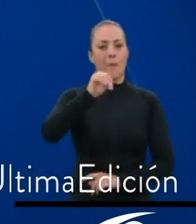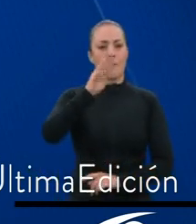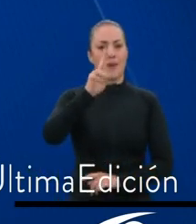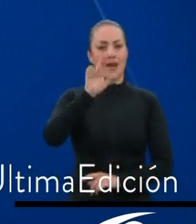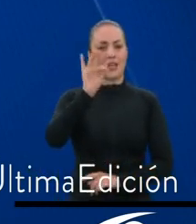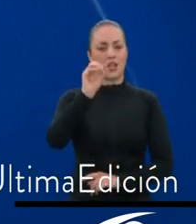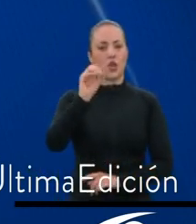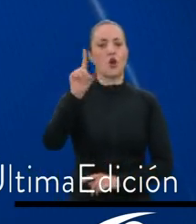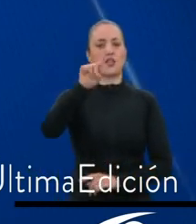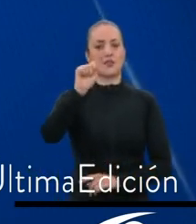))Todos los que lo conocieron, que